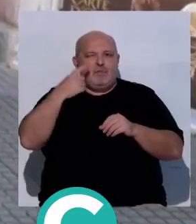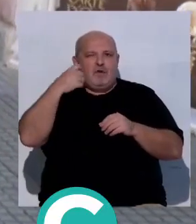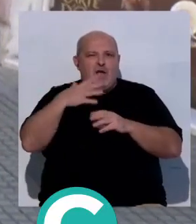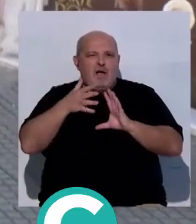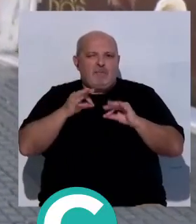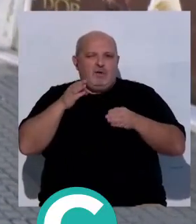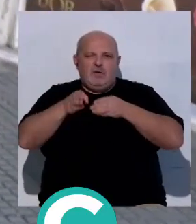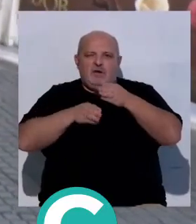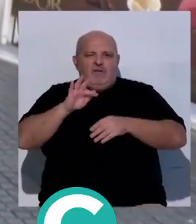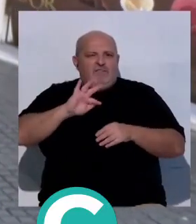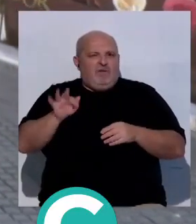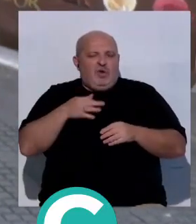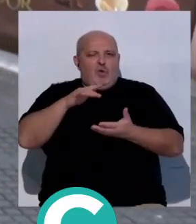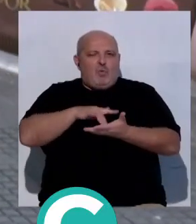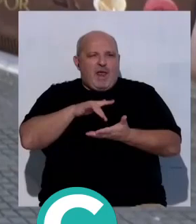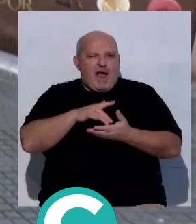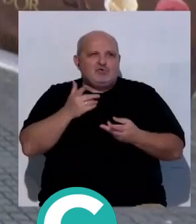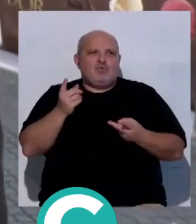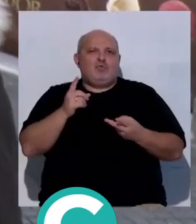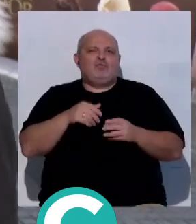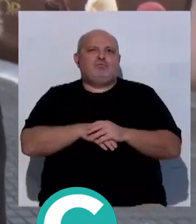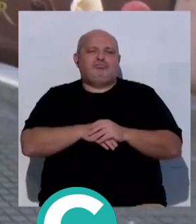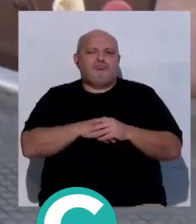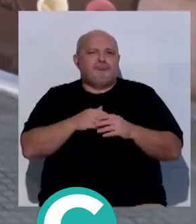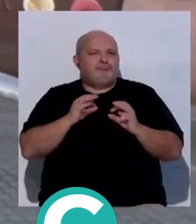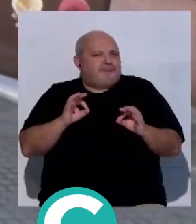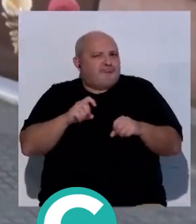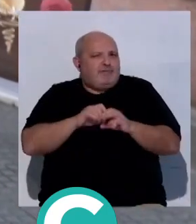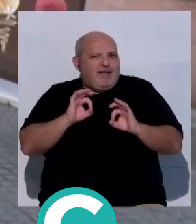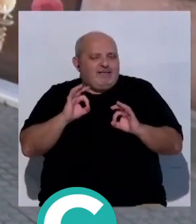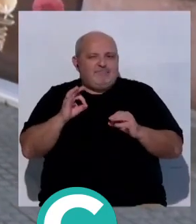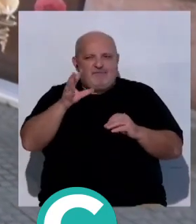Siempre hemos ido allí a los cumpleaños Tú sabes lo típico de estar en veranito por las tardes aquí